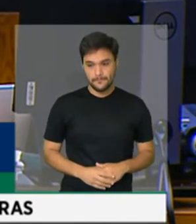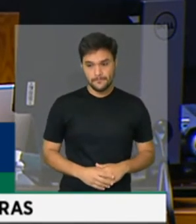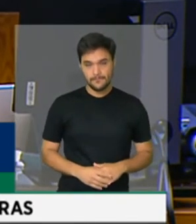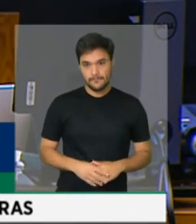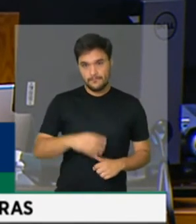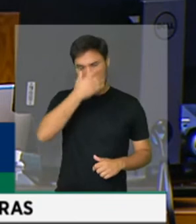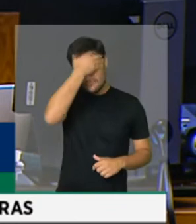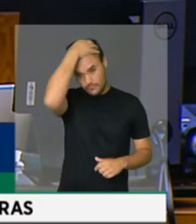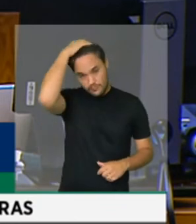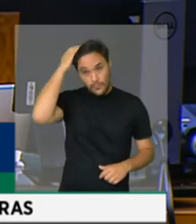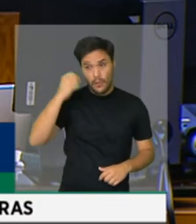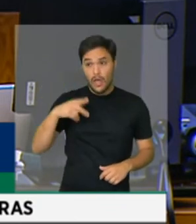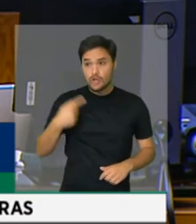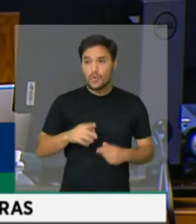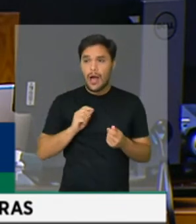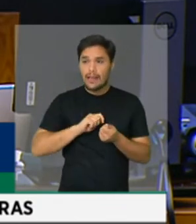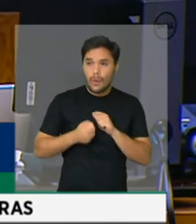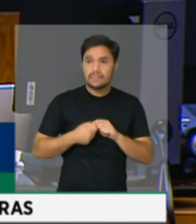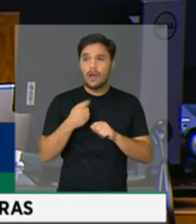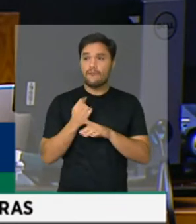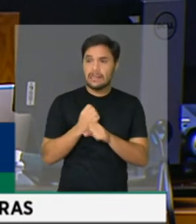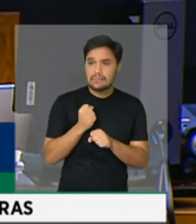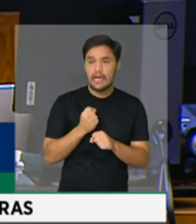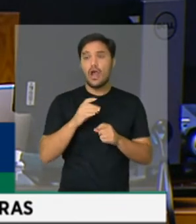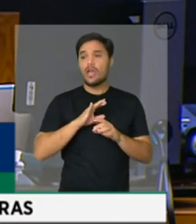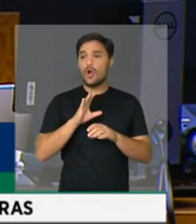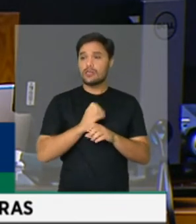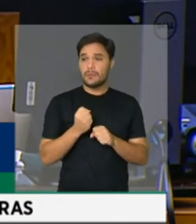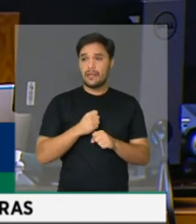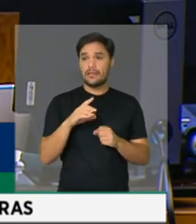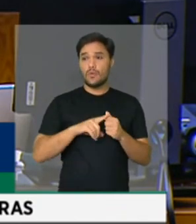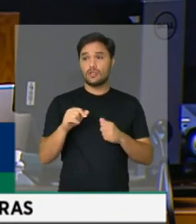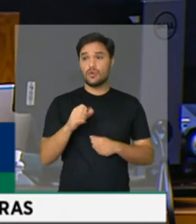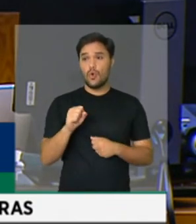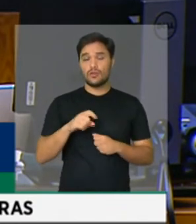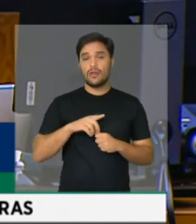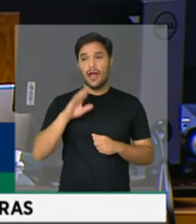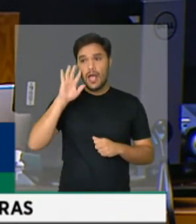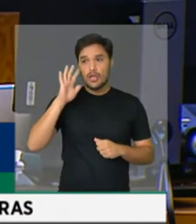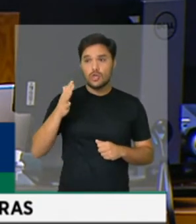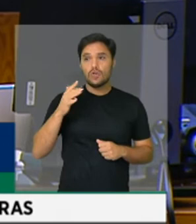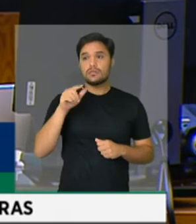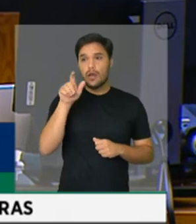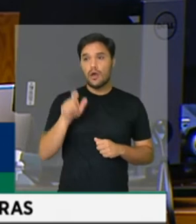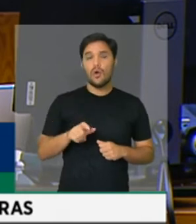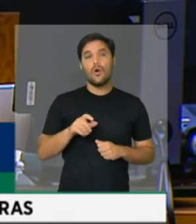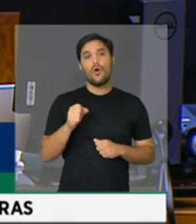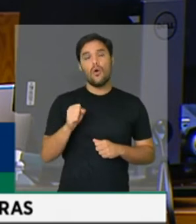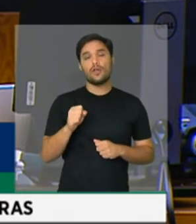OS PRESSUPOSTOS. EM VOTAÇÃO O PARECER DA COMISSÃO MISTA NA PARTE QUE MANIFESTA OPINIÃO PELO NÃO ATENDIMENTO PRESSUPOSTOS CONSTITUCIONAIS